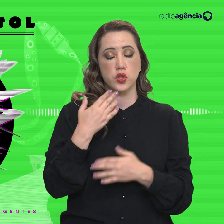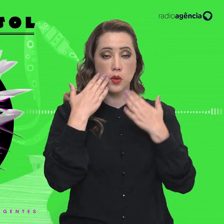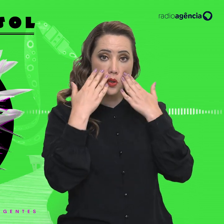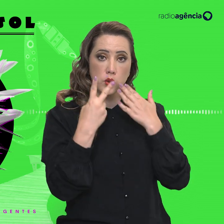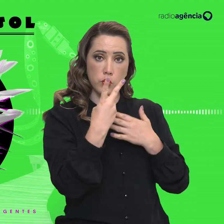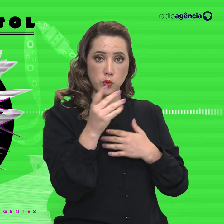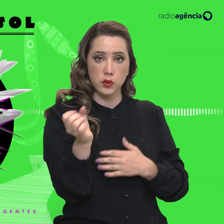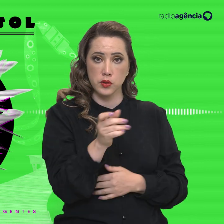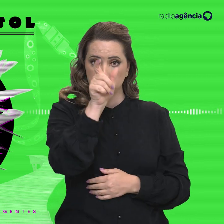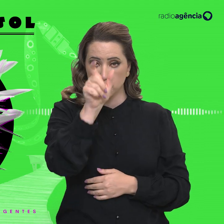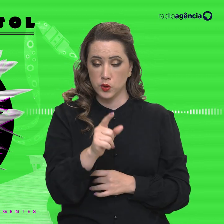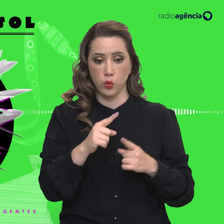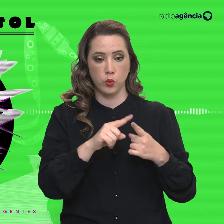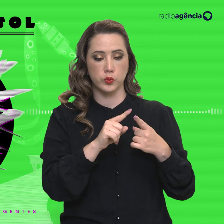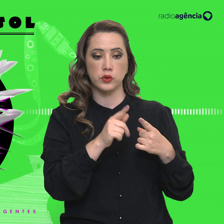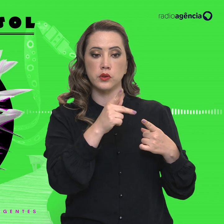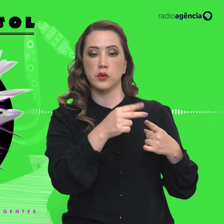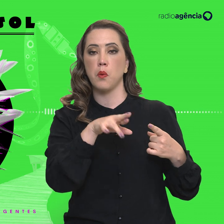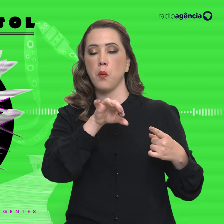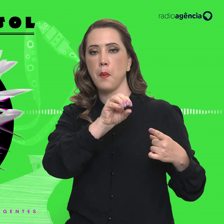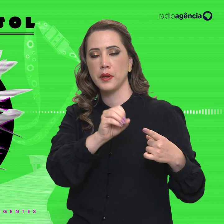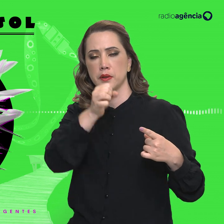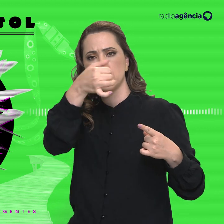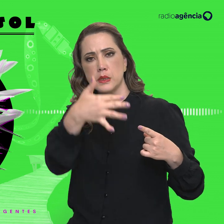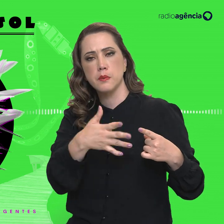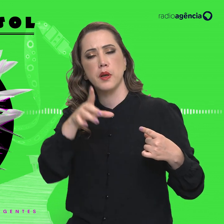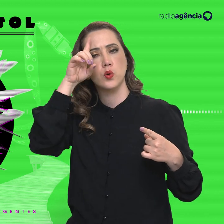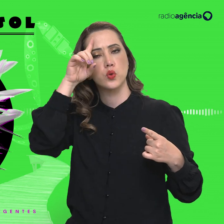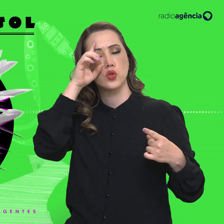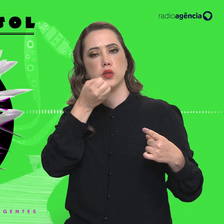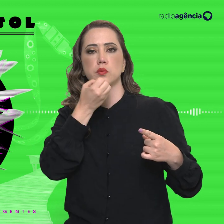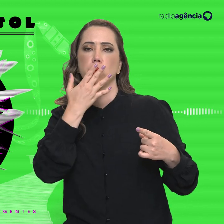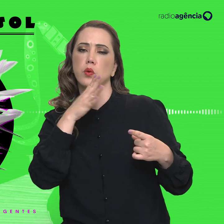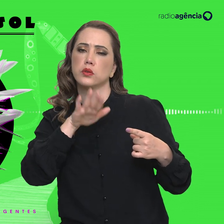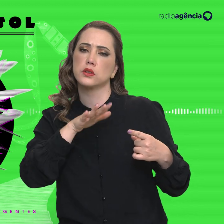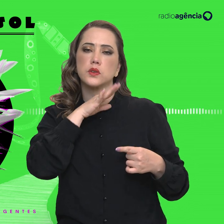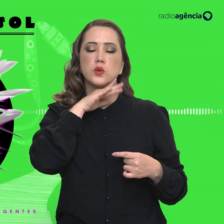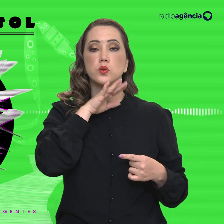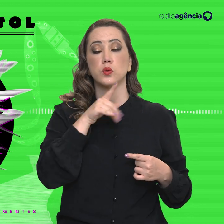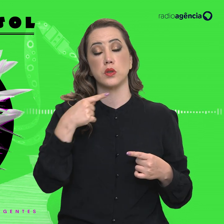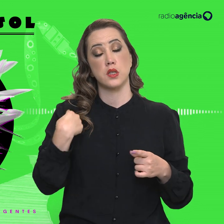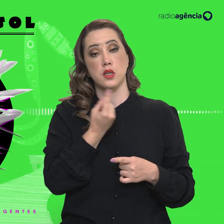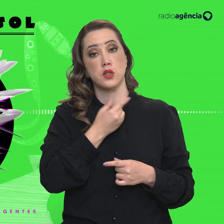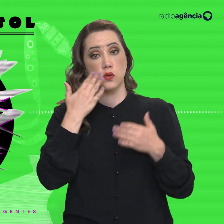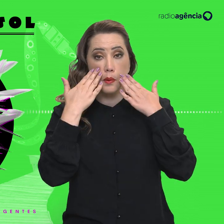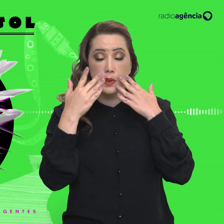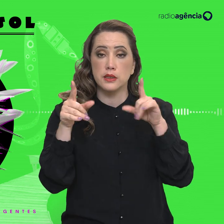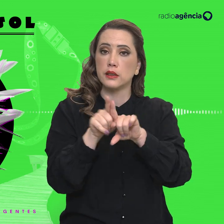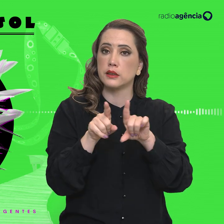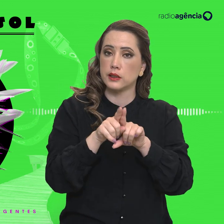Um deles é o Pedro Alcântara, que nos conta sobre os seus dias bons e ruins. E a gente vai apresentar também Maria Júlia.